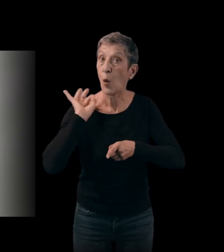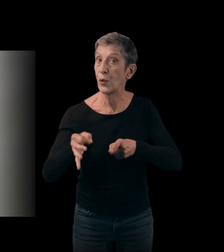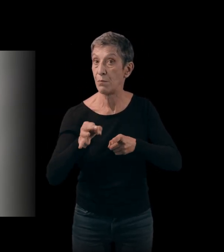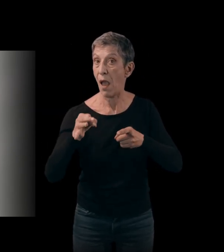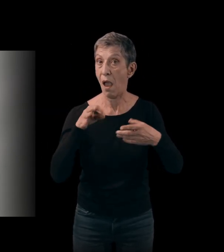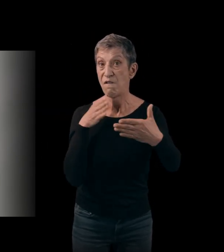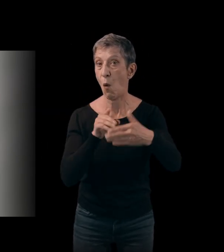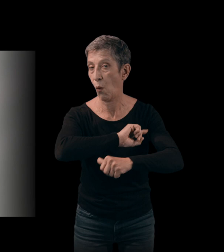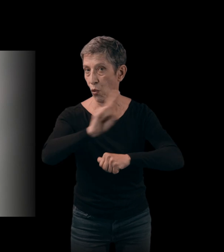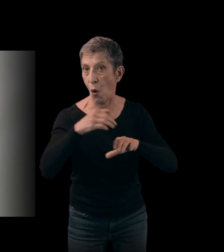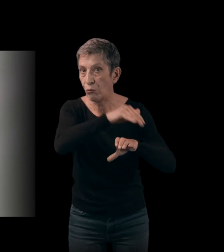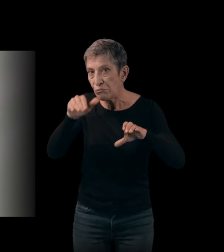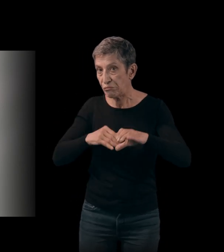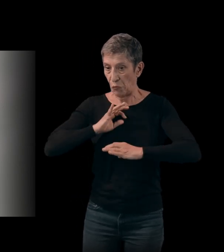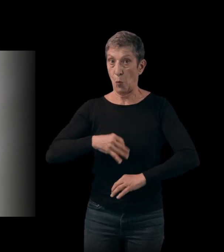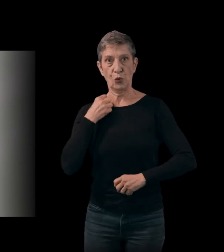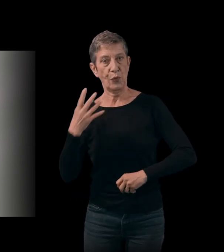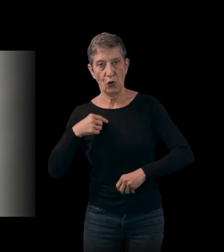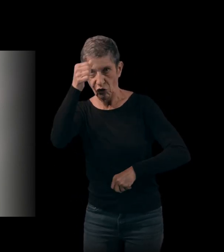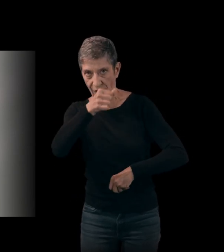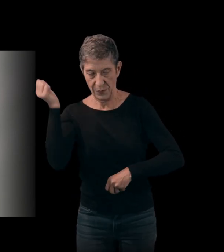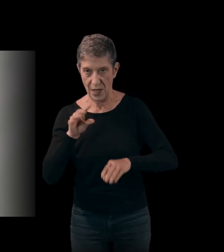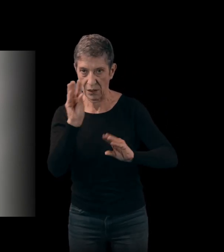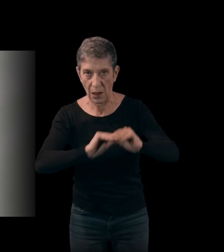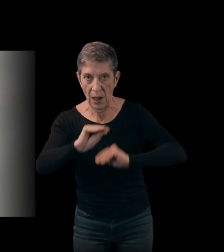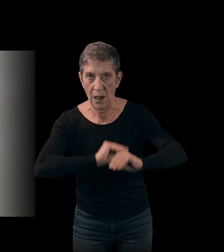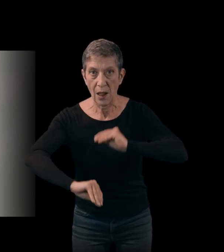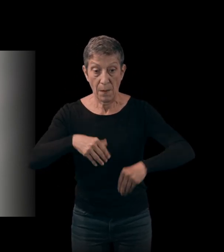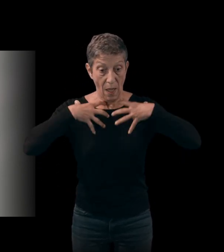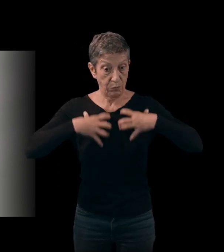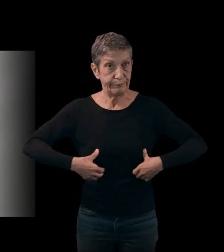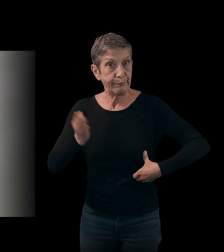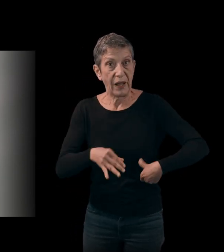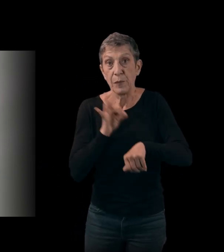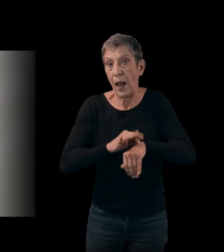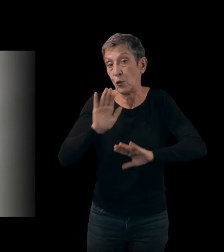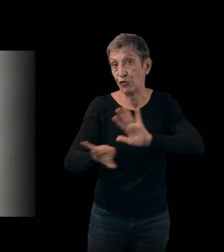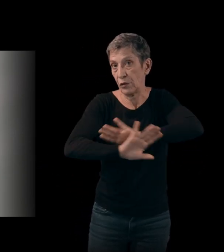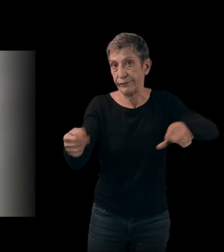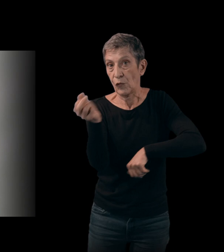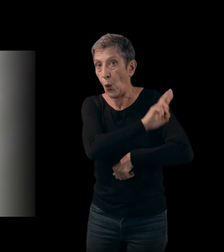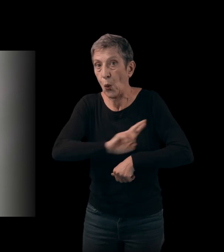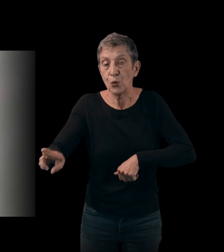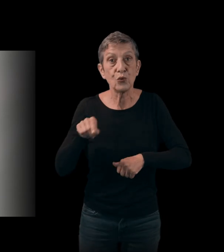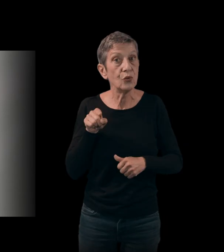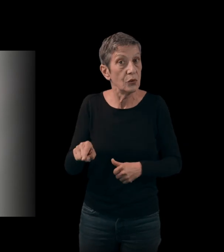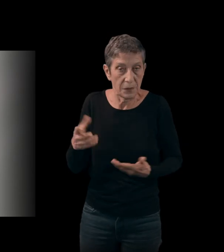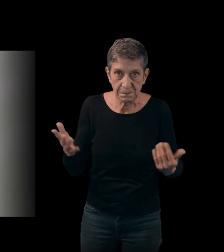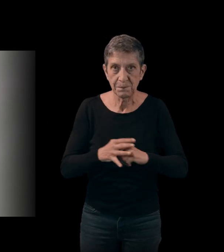Il avait veillé sur les mourants et les estropiés jusqu’à ce que ses bronches finissent par le lâcher. On l’avait rapatrié, mais il avait porté trop de brancards inutiles.